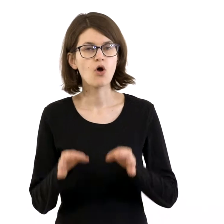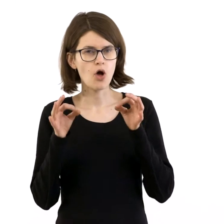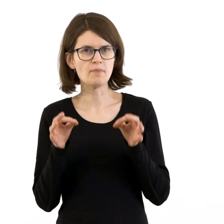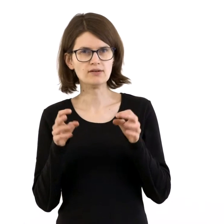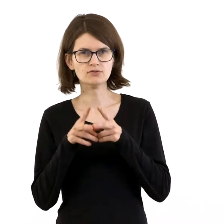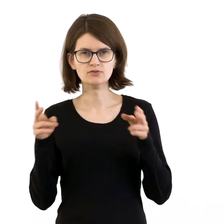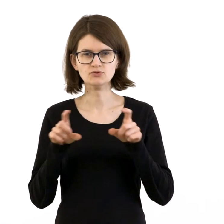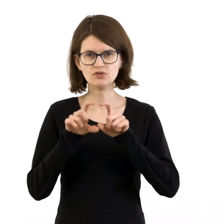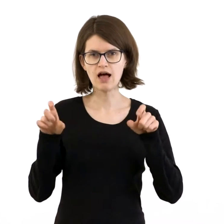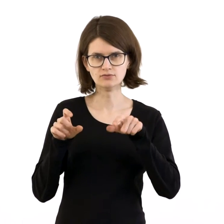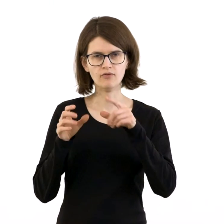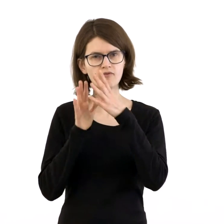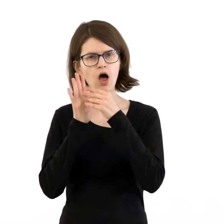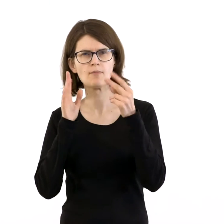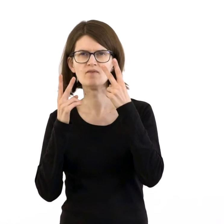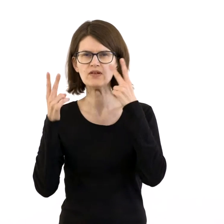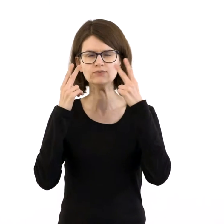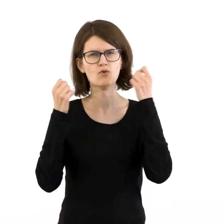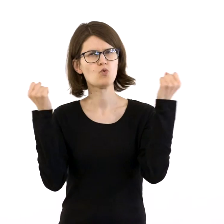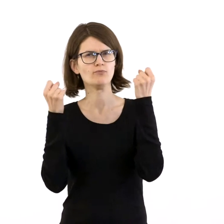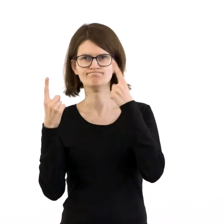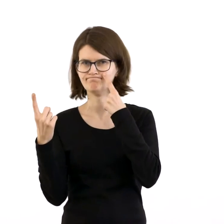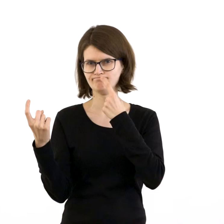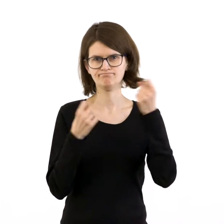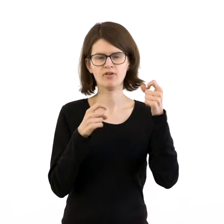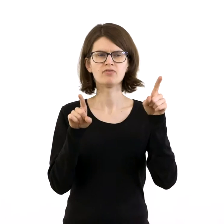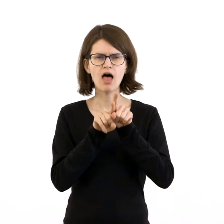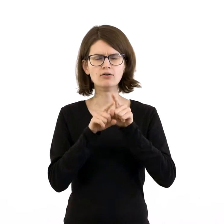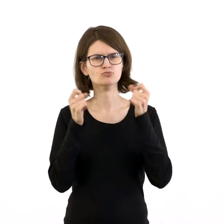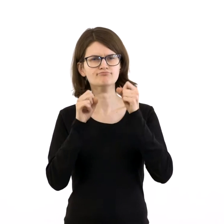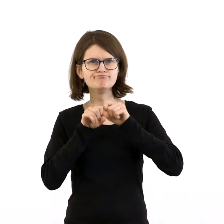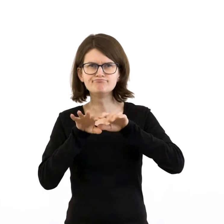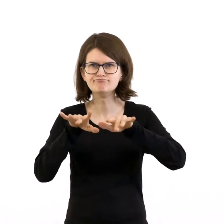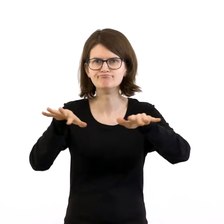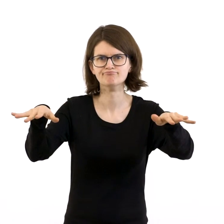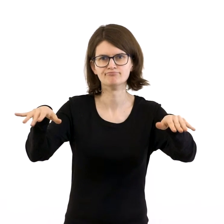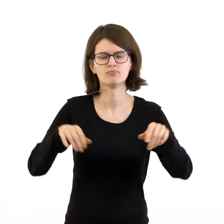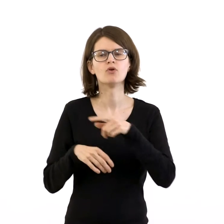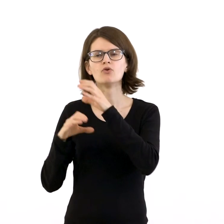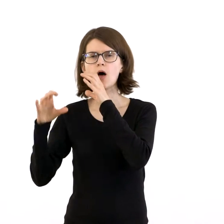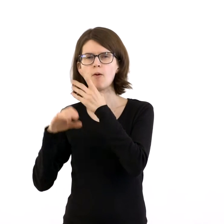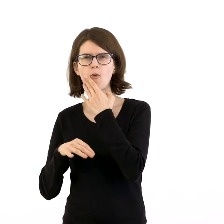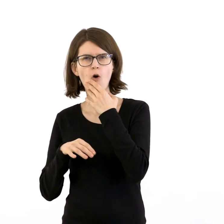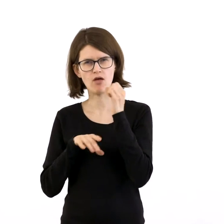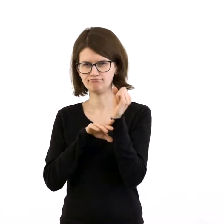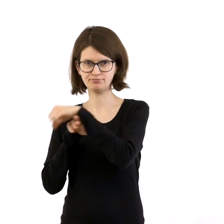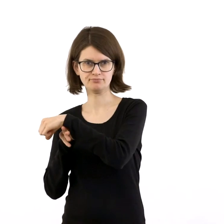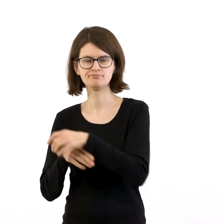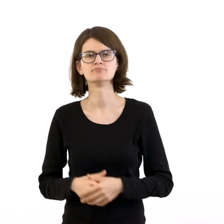W dzisiejszych czasach forma wizualna ma silniejszą moc oraz większy zasięg, niż komunikat werbalny.